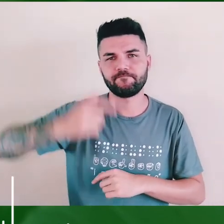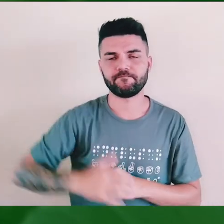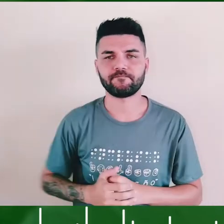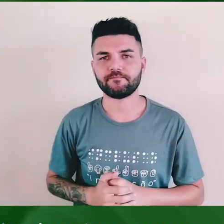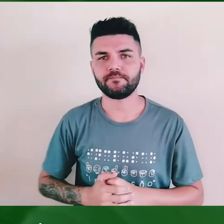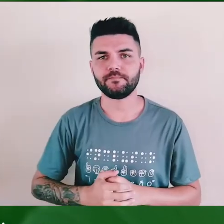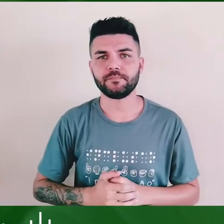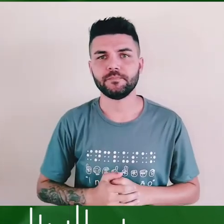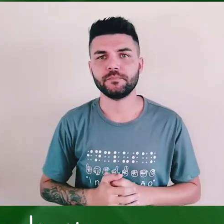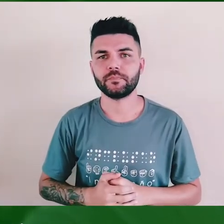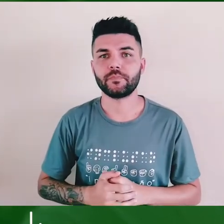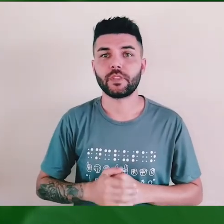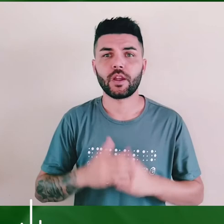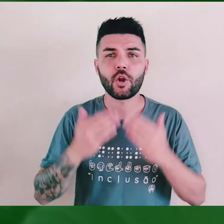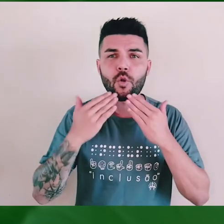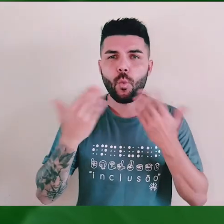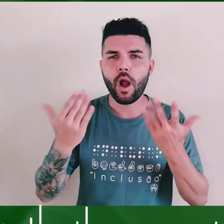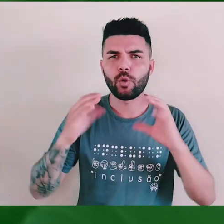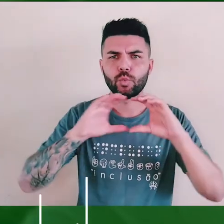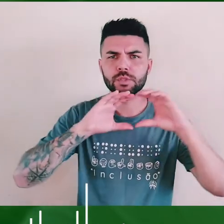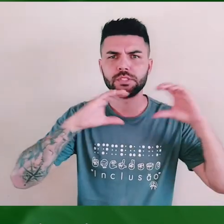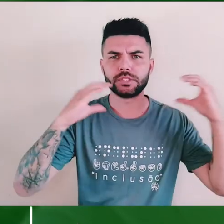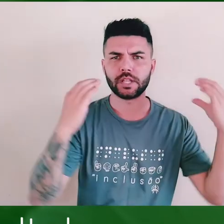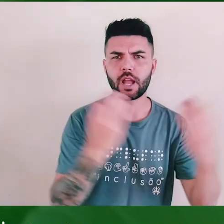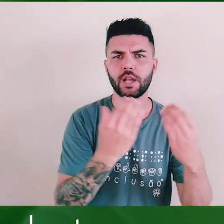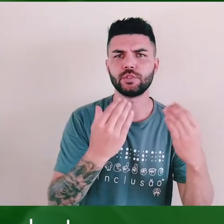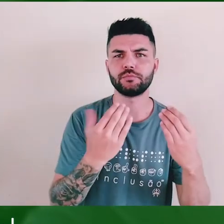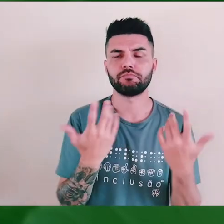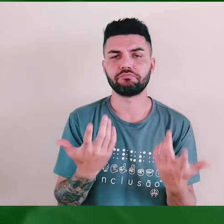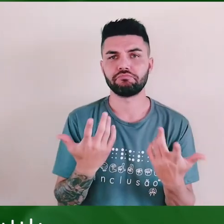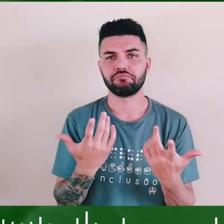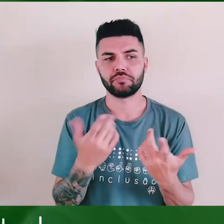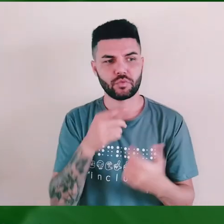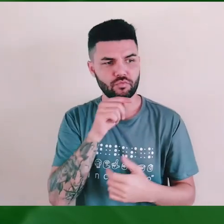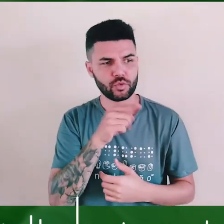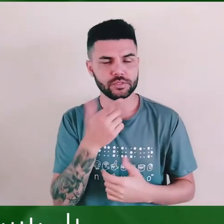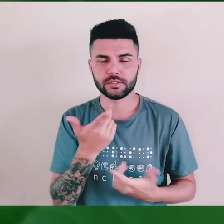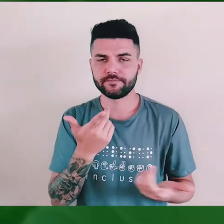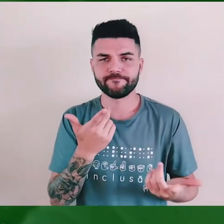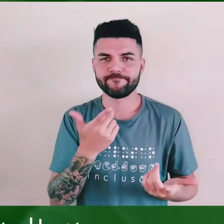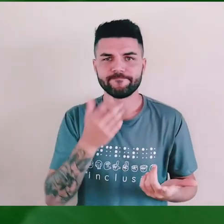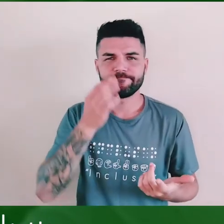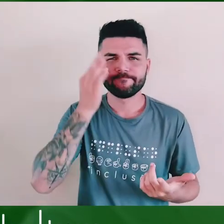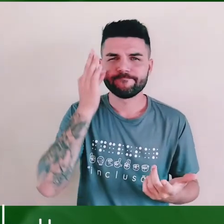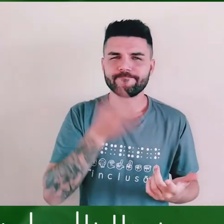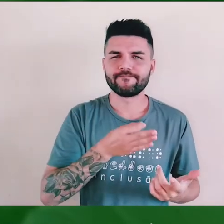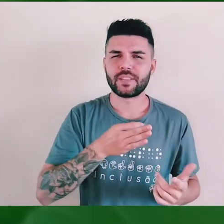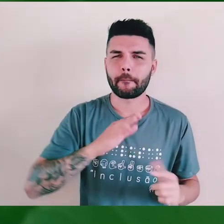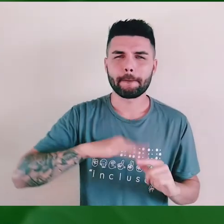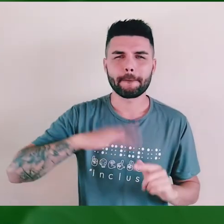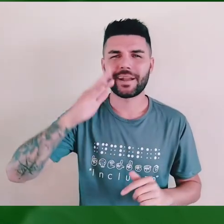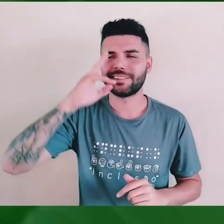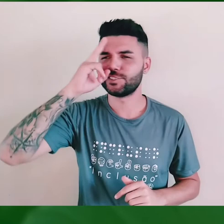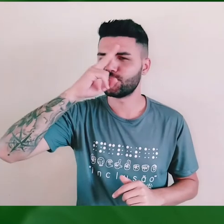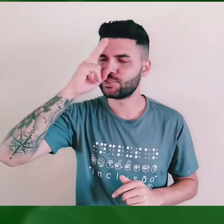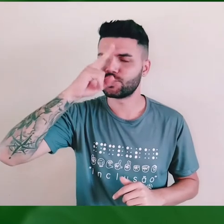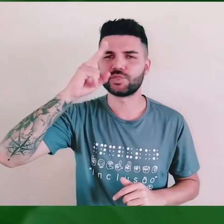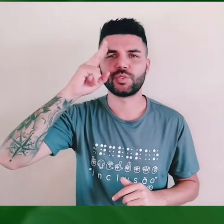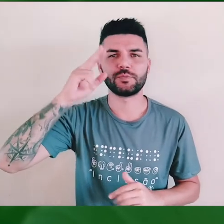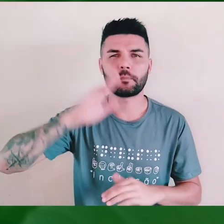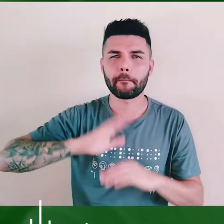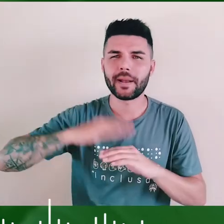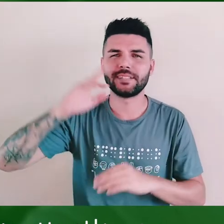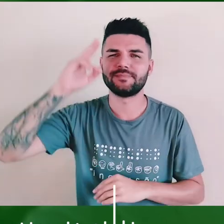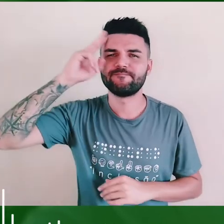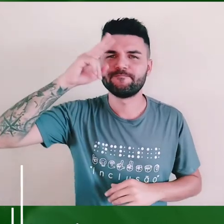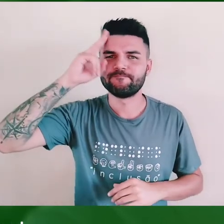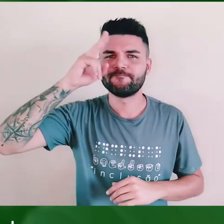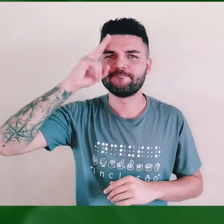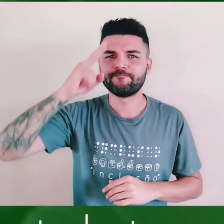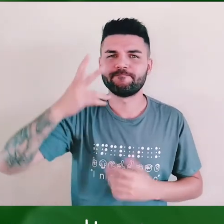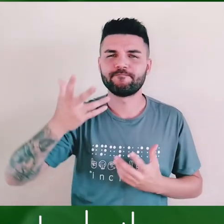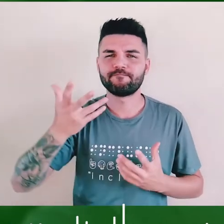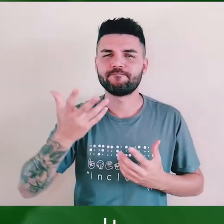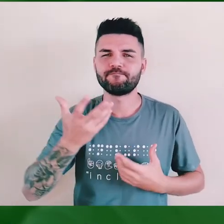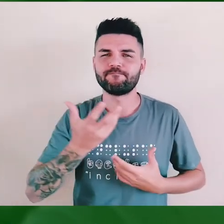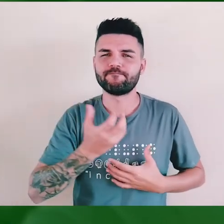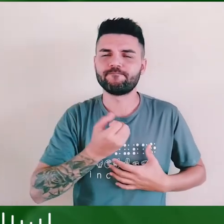o que você já gravou que considera o mais histórico, que vai sempre lembrar? Pedro: